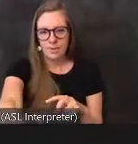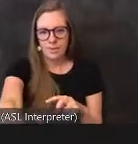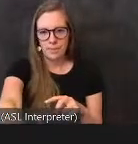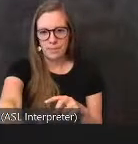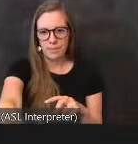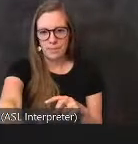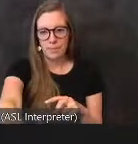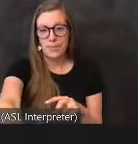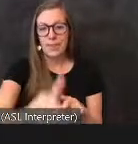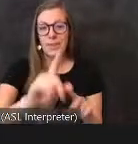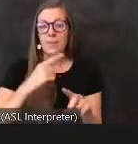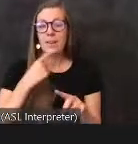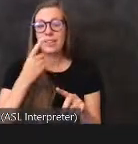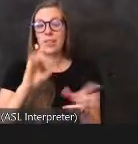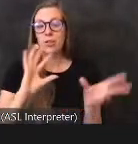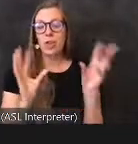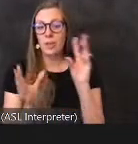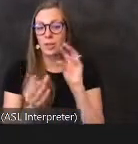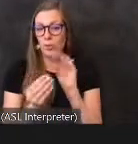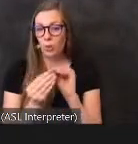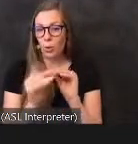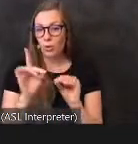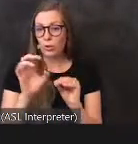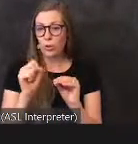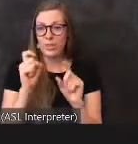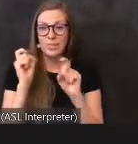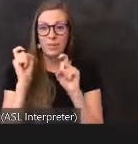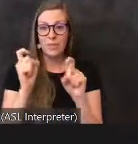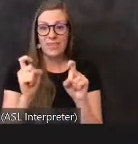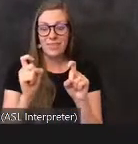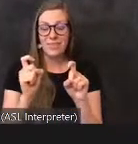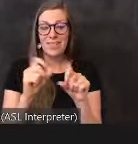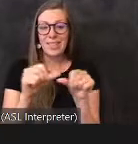Potencia el total de dosis que han sido entregadas en el condado o